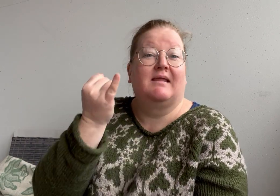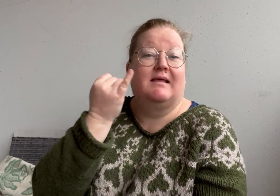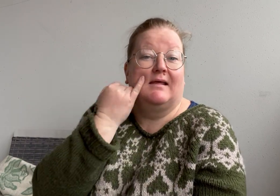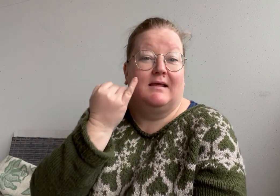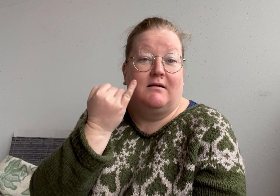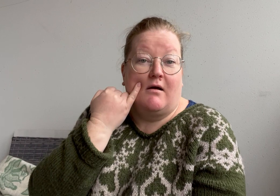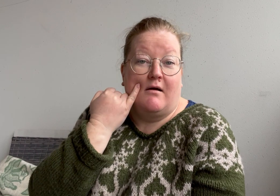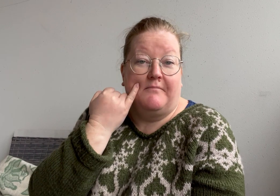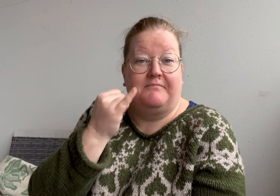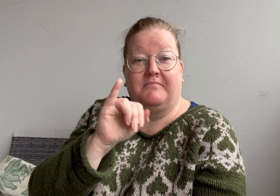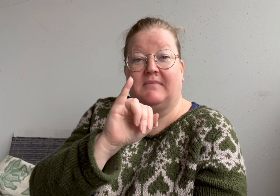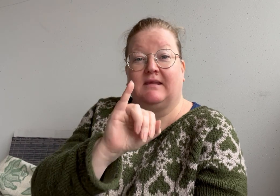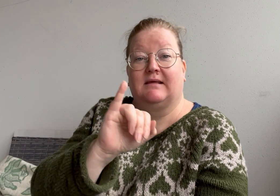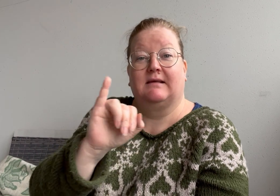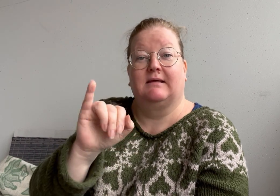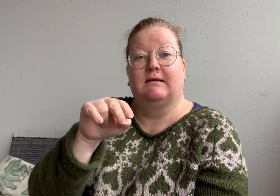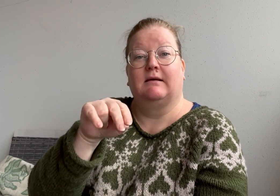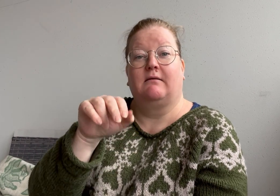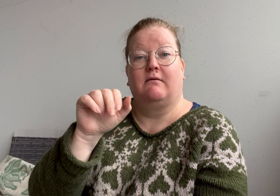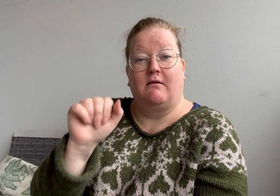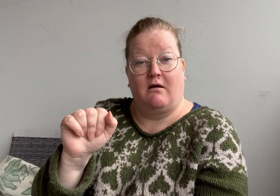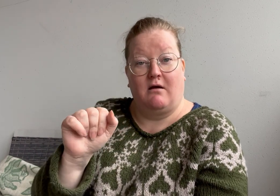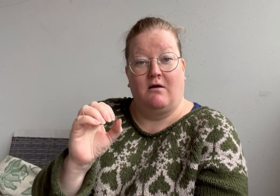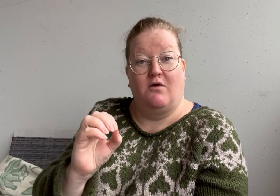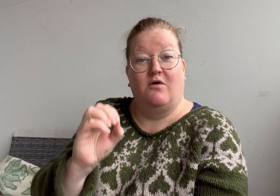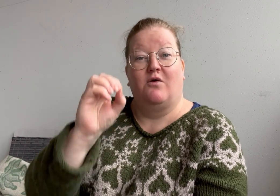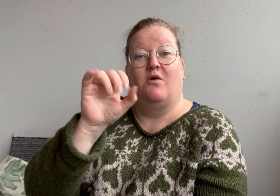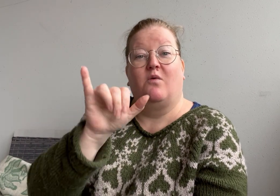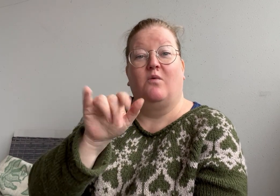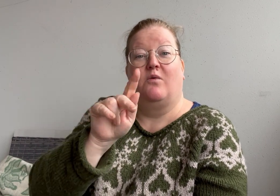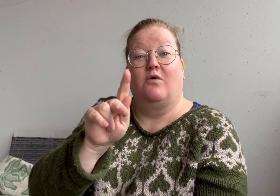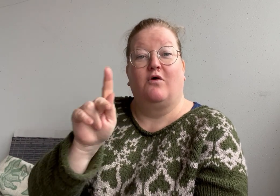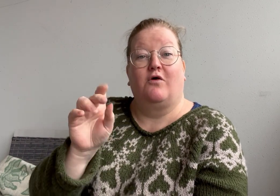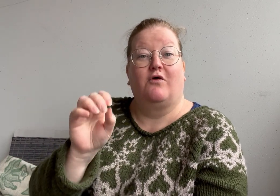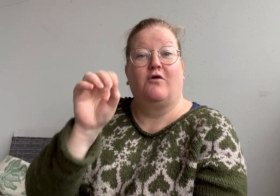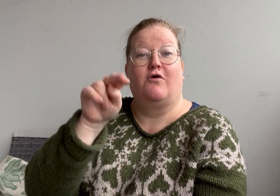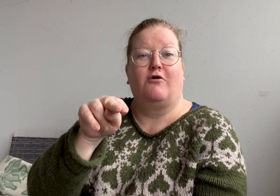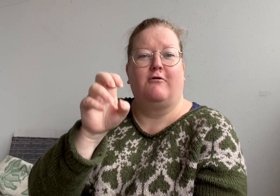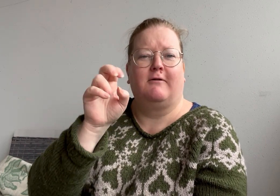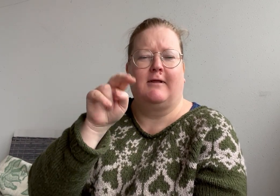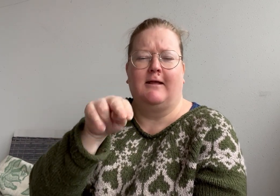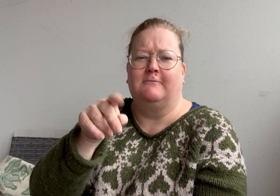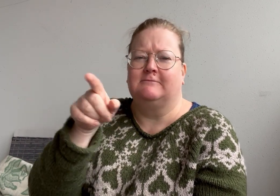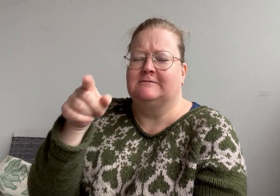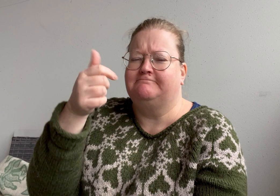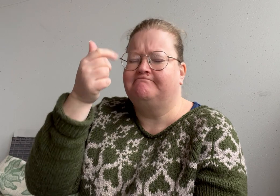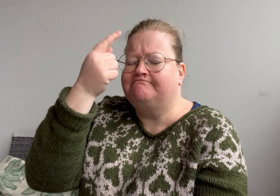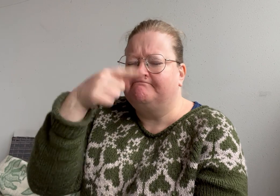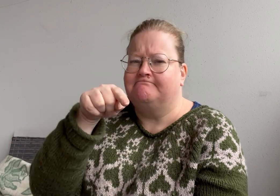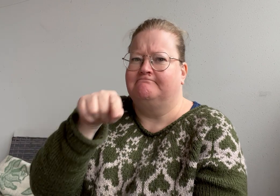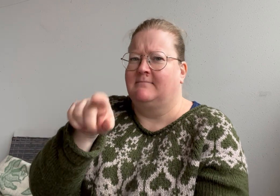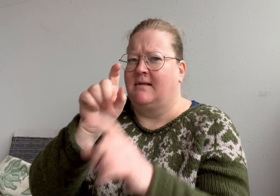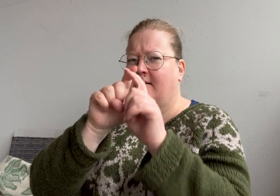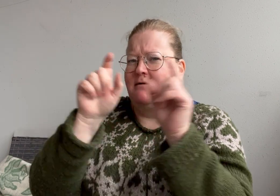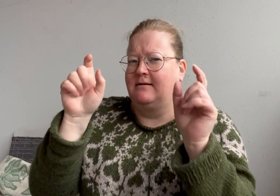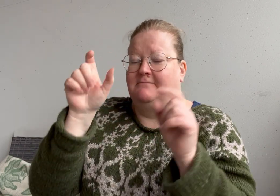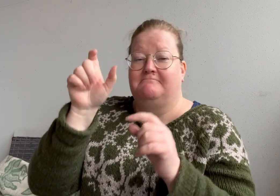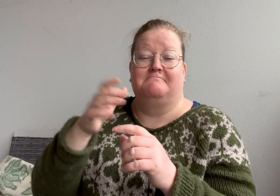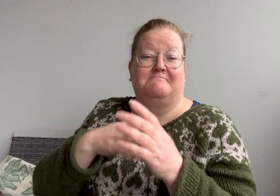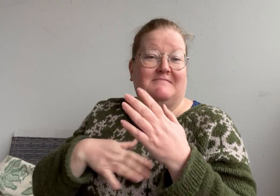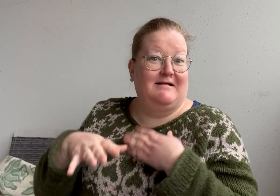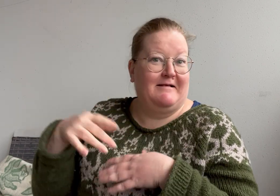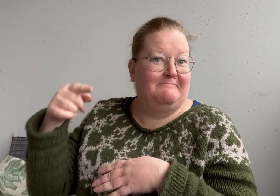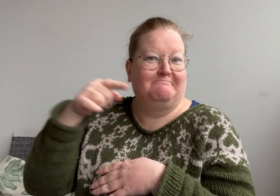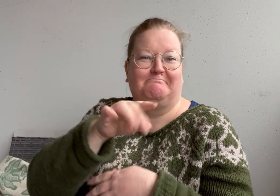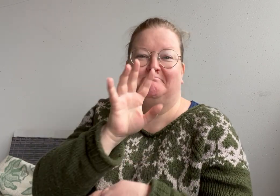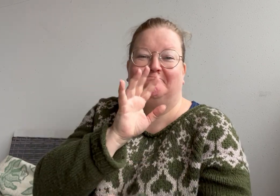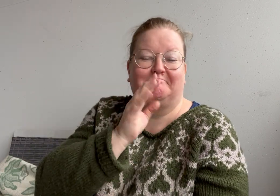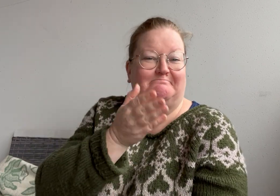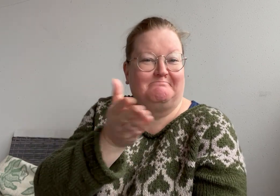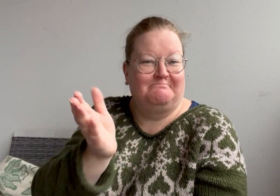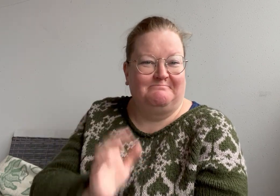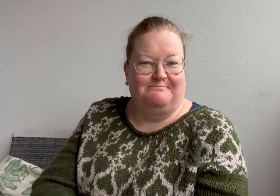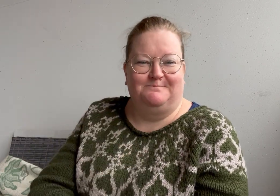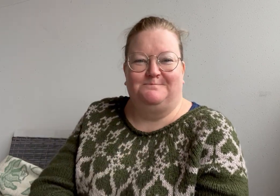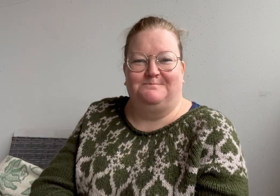Iina Öykkönen on aiheesta hyvin kiinnostunut ja hän tuleekin mielellään kertomaan siitä.